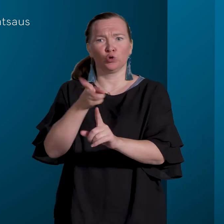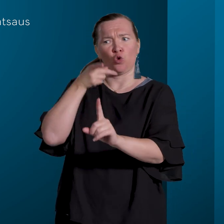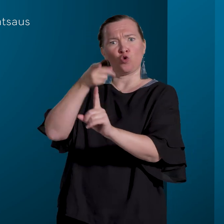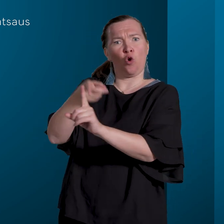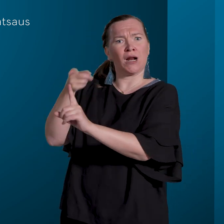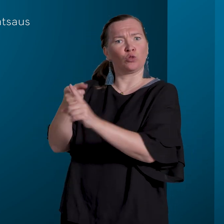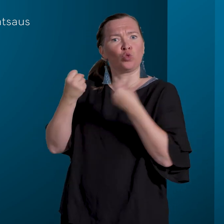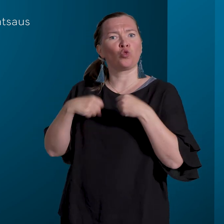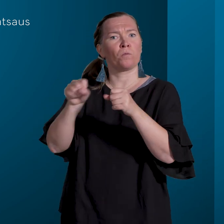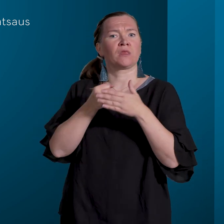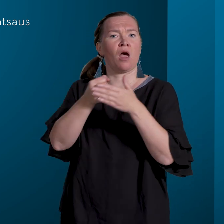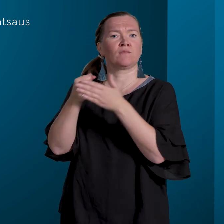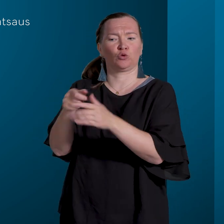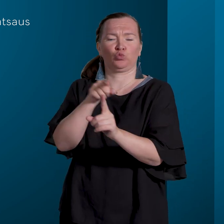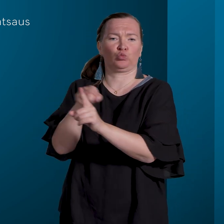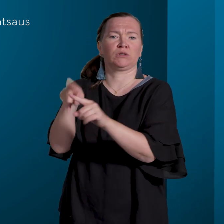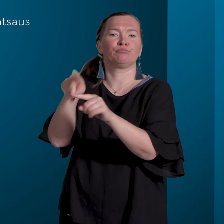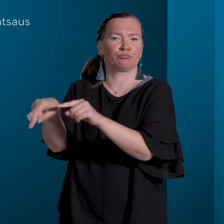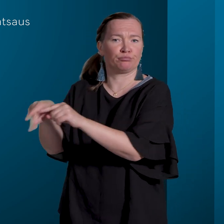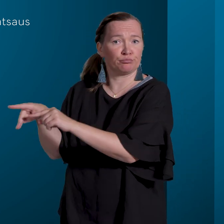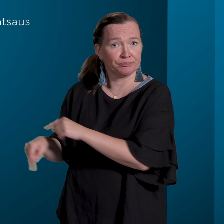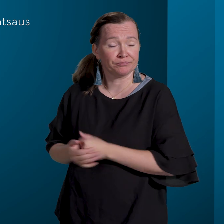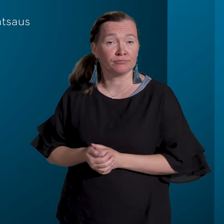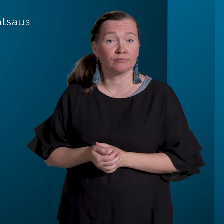ja kohdennettuihin toiminta-avustuksiin.